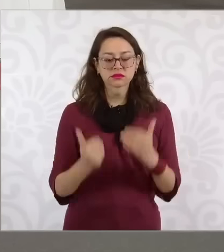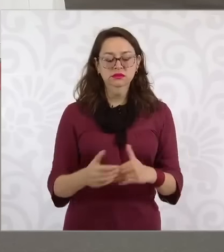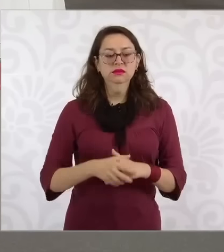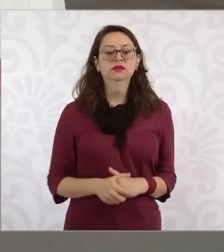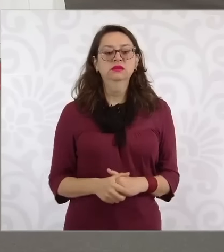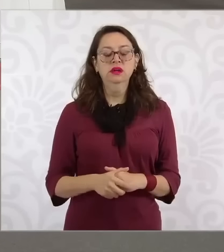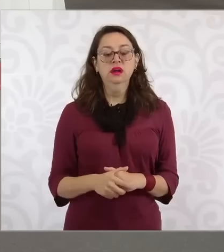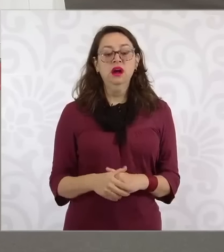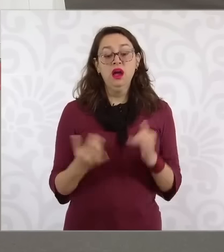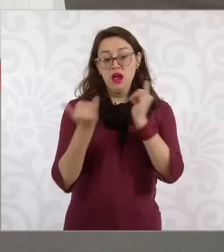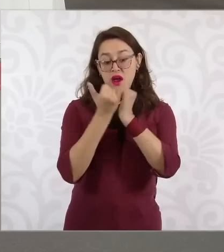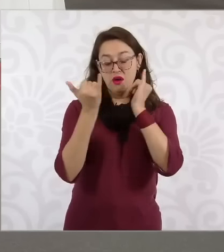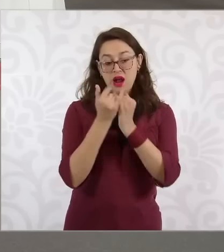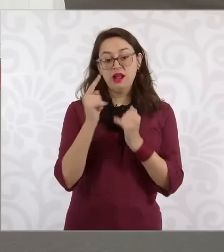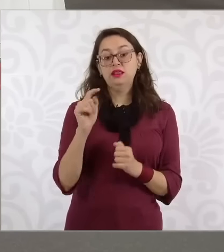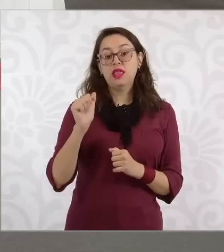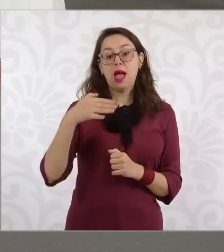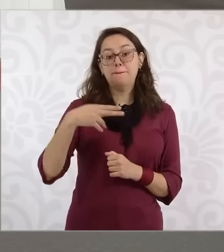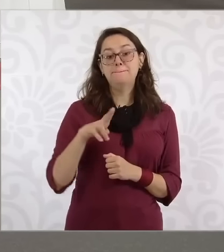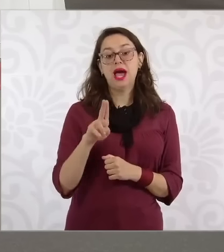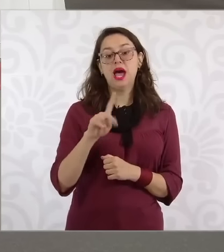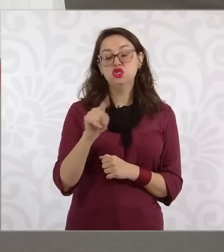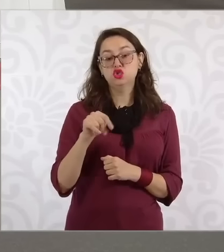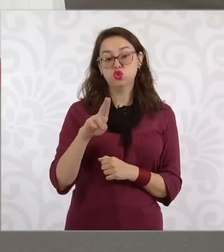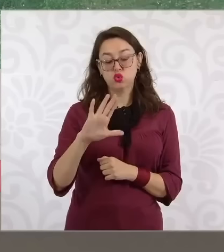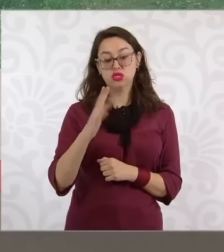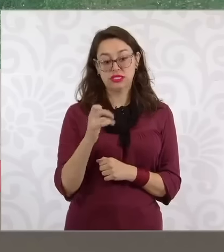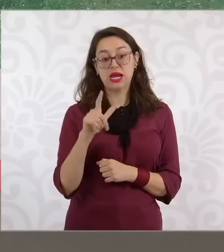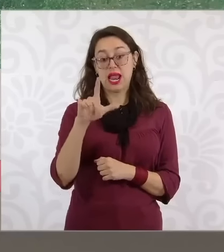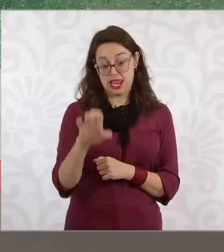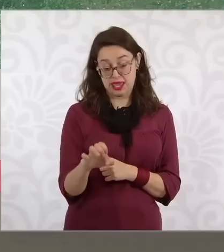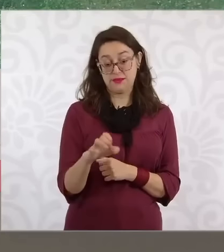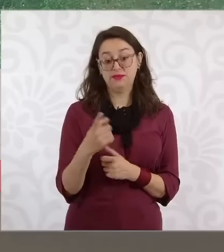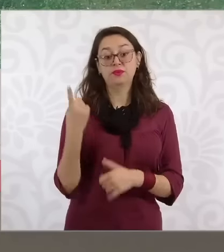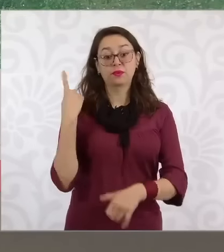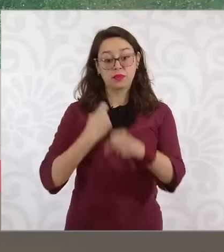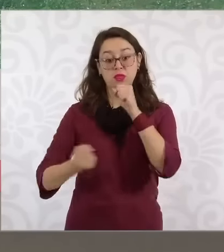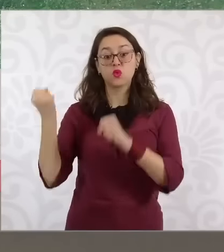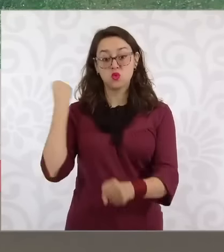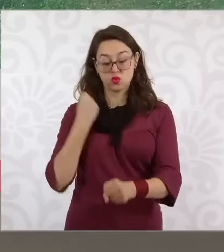Tamasunchale Huejutla, lo mismo. En verde, los tramos que se hicieron el año pasado y en dorado,